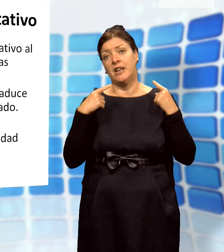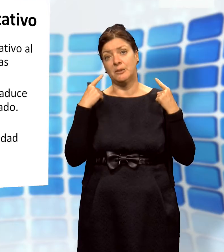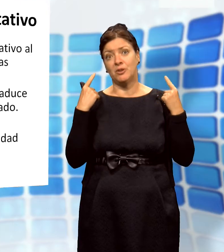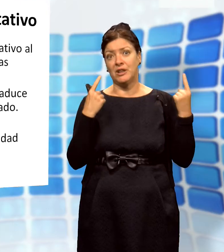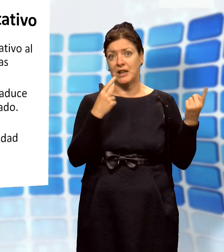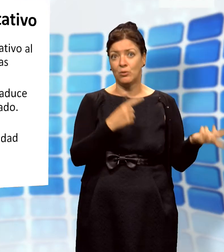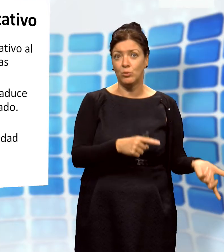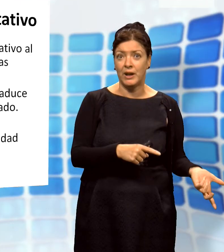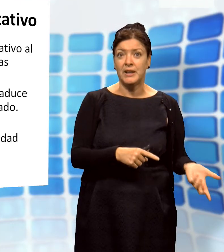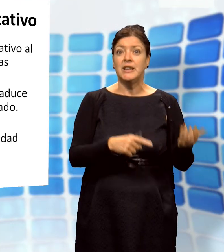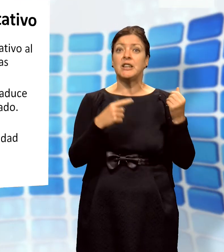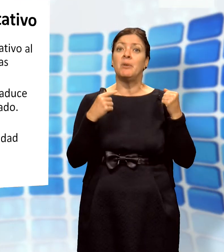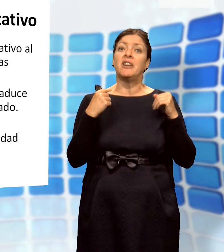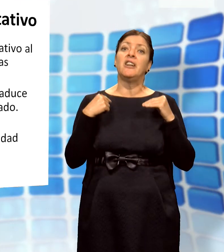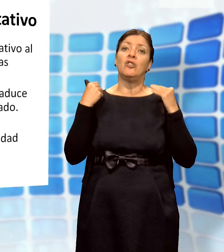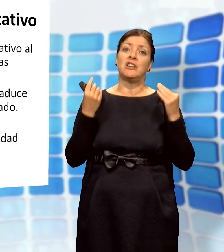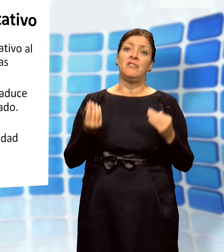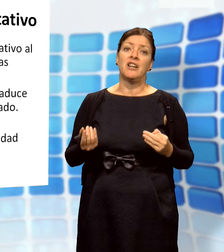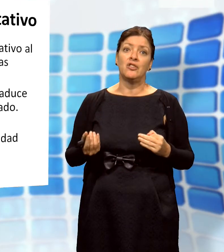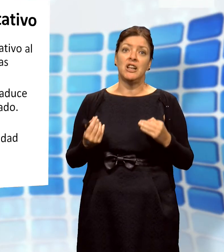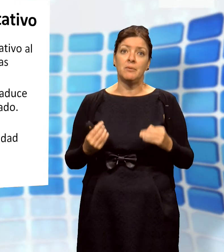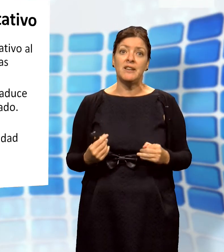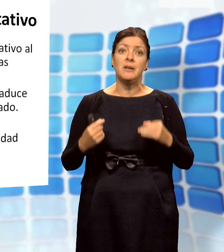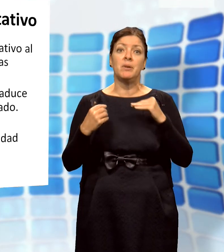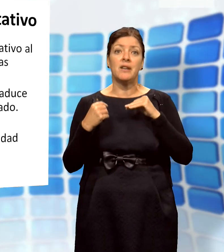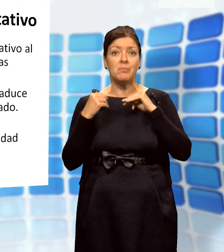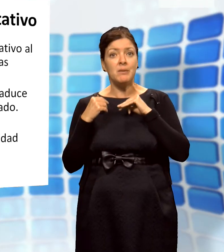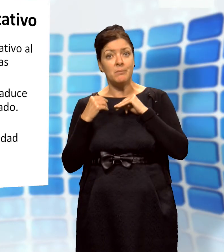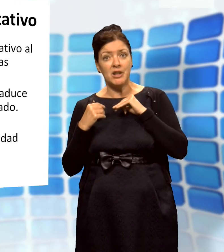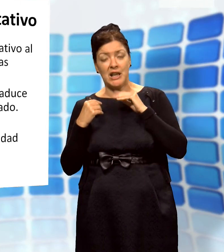de las personas a la cultura se mantienen los significados; y, a la vez, imperceptiblemente,